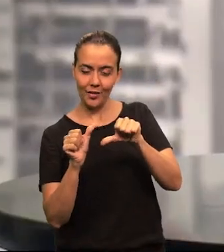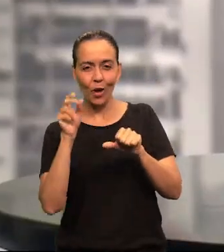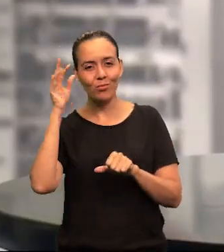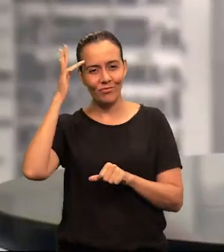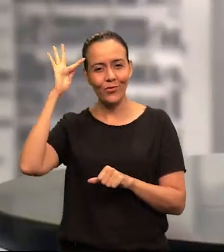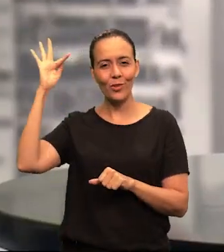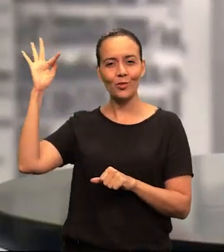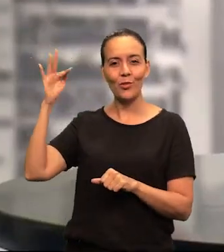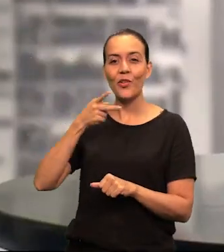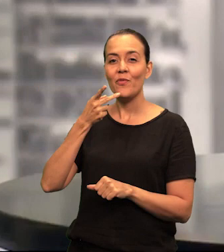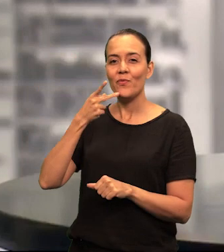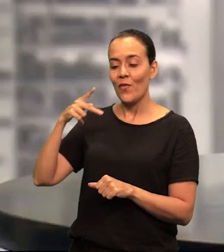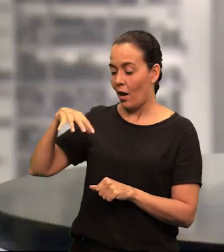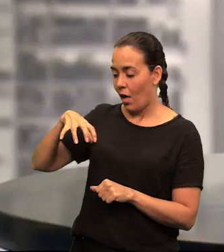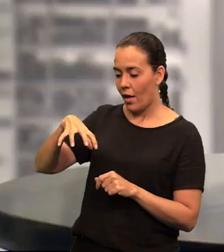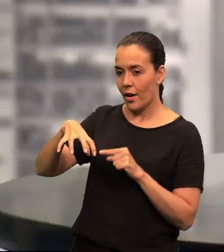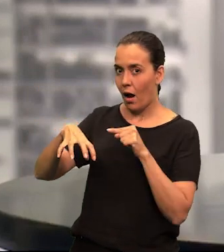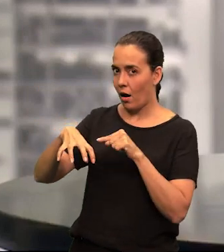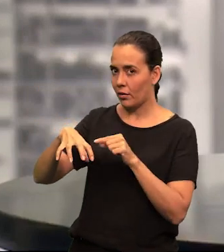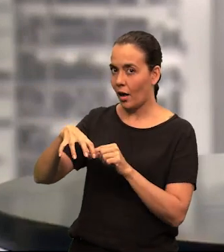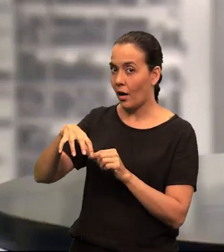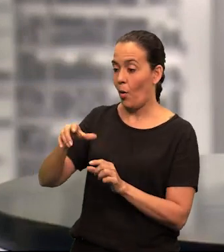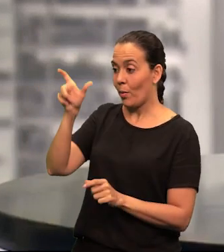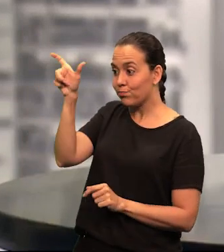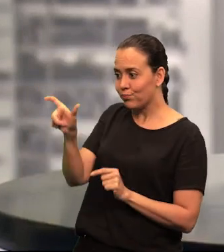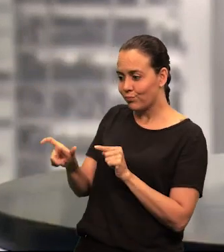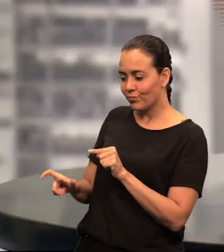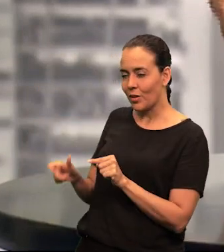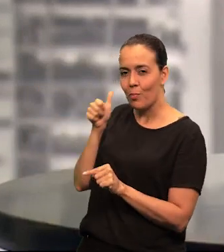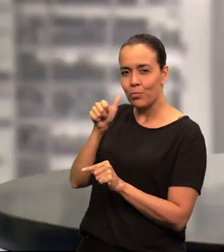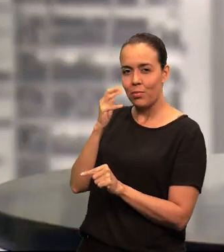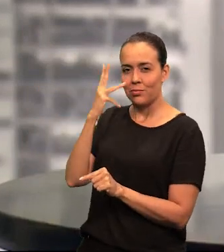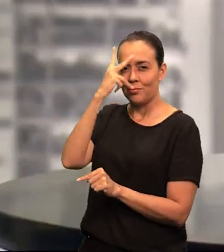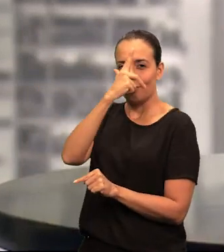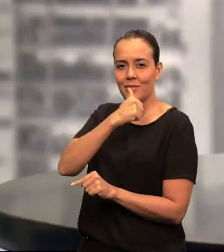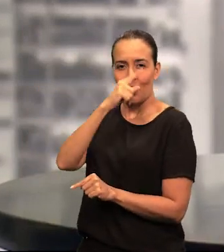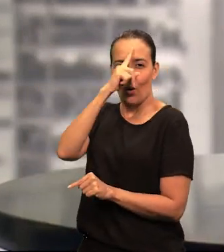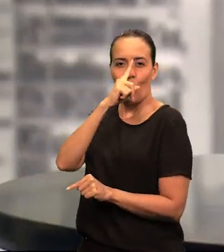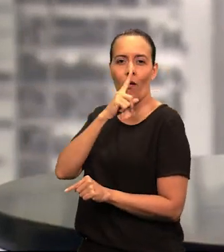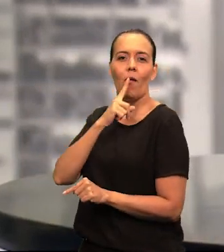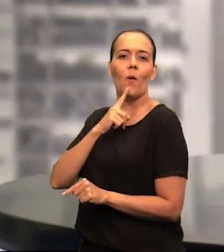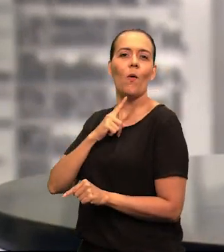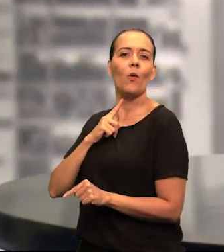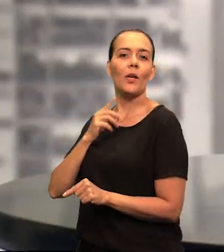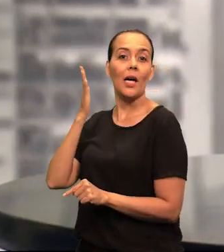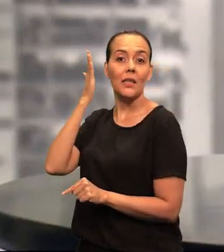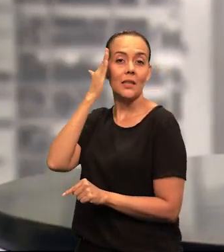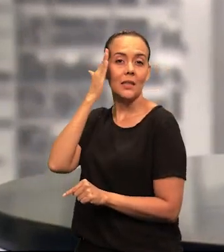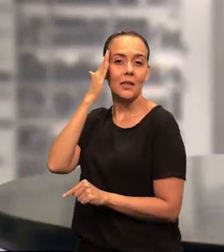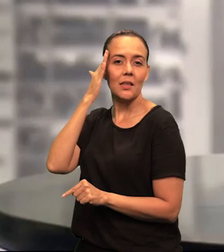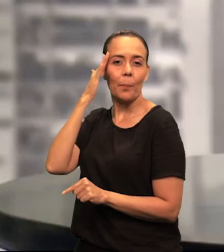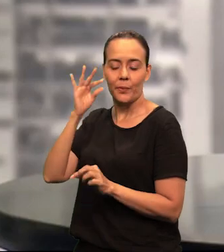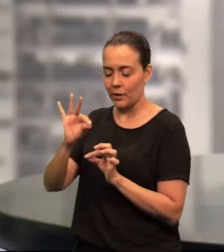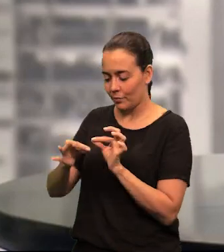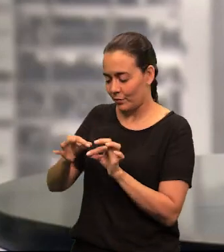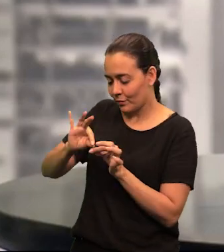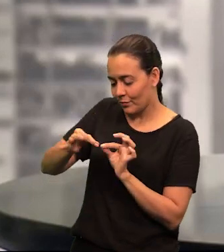era uma moça linda, loira, completamente rebelde, que tecia muito bem e não tinha mãe.